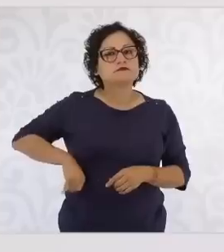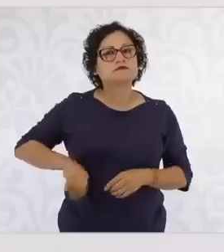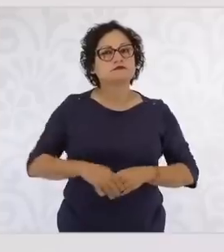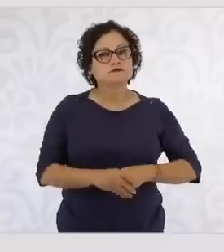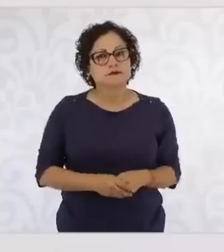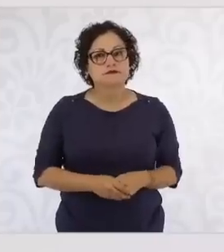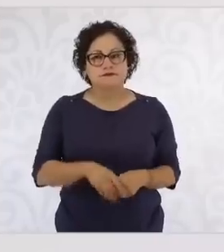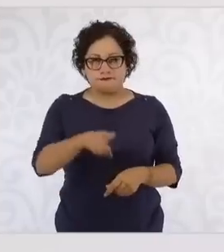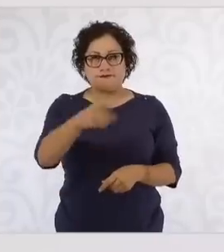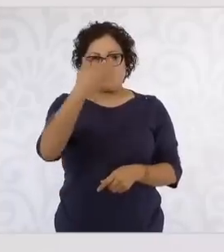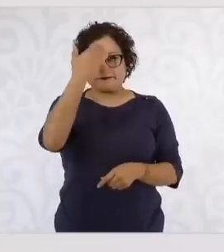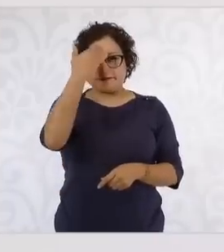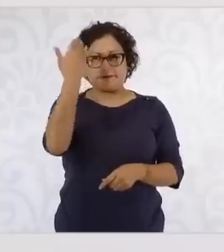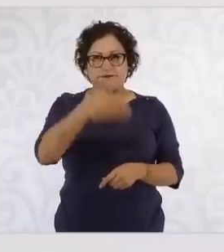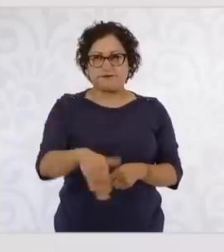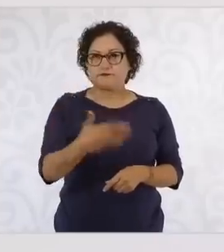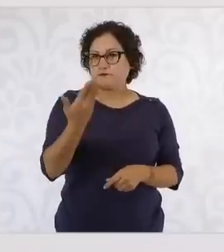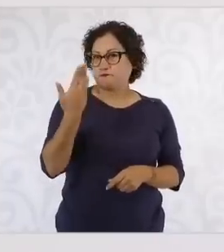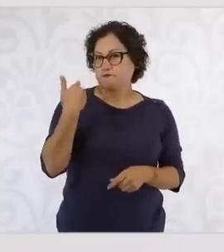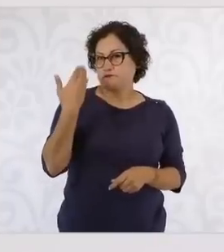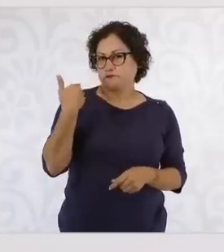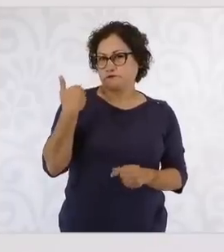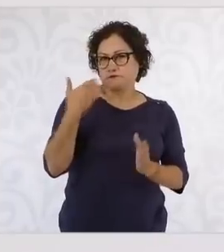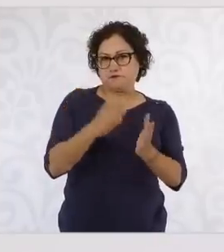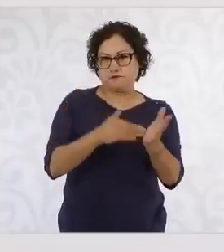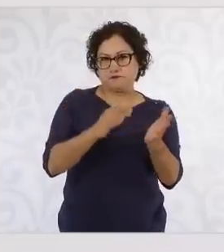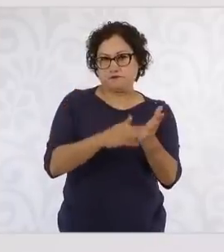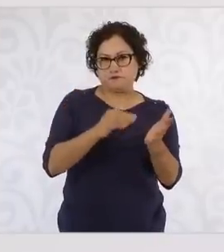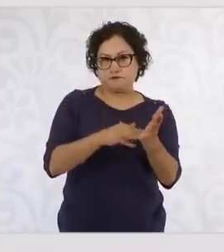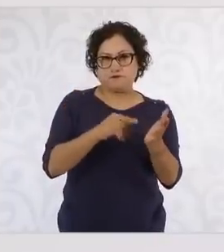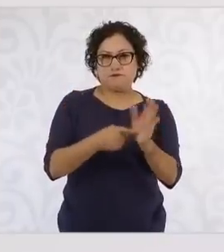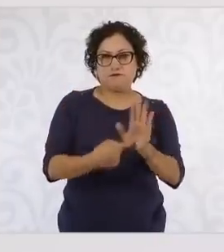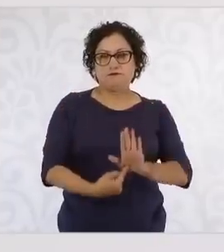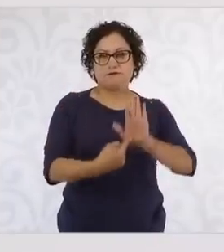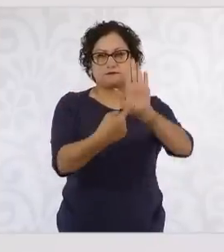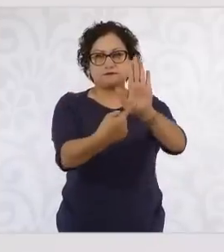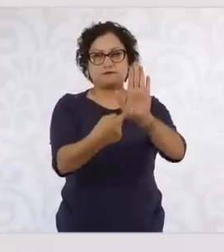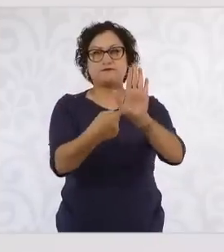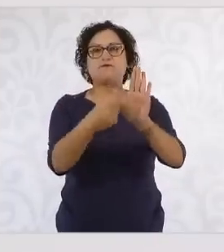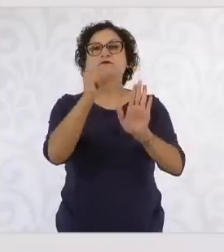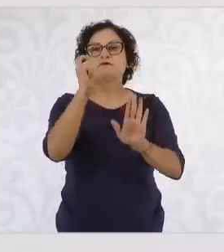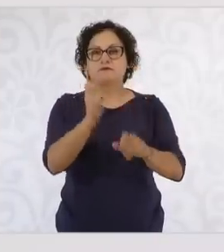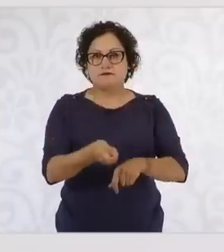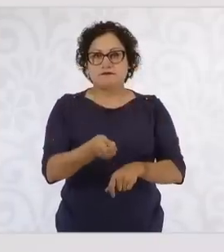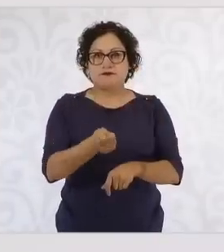este que presenté Hace unos días no el poder familiar de la federación más que el poder